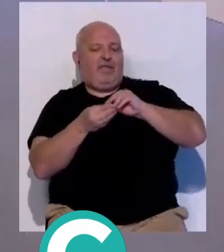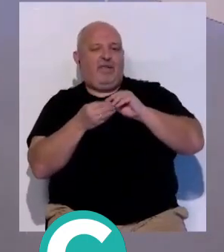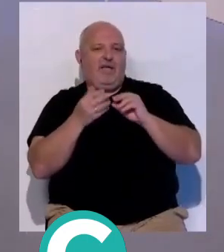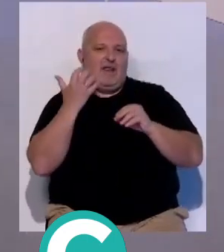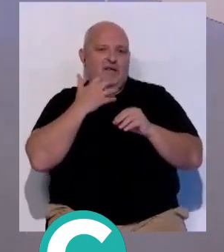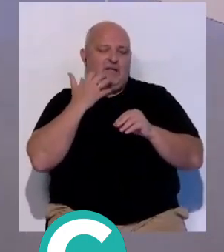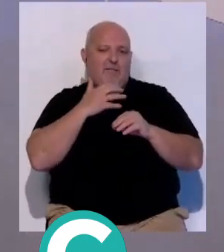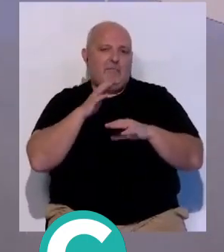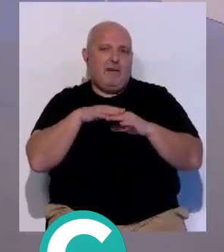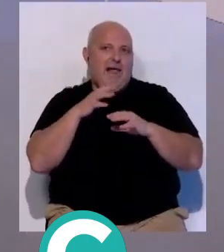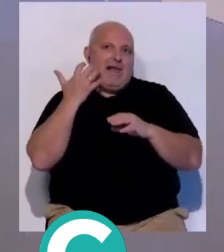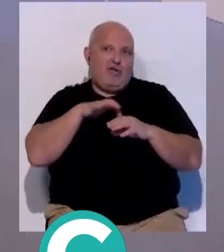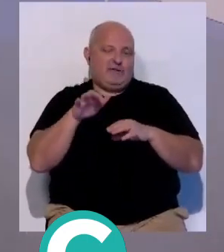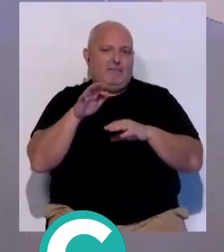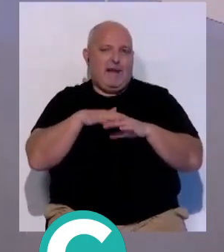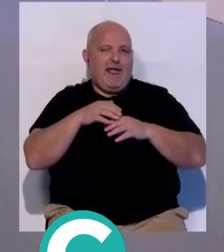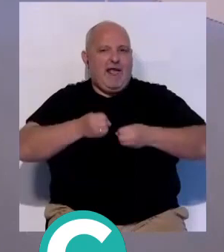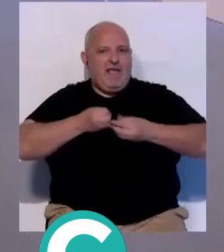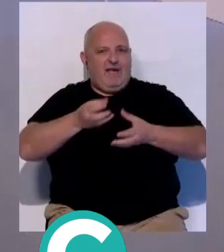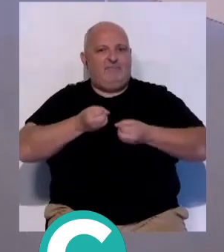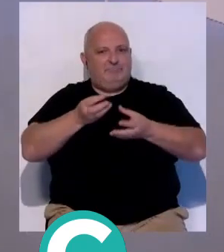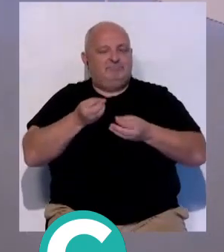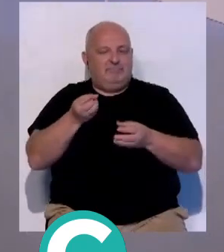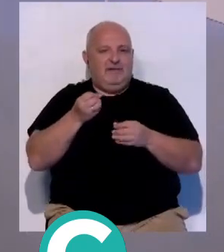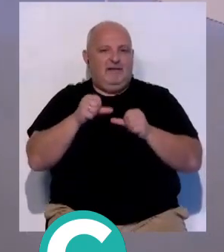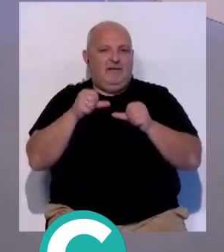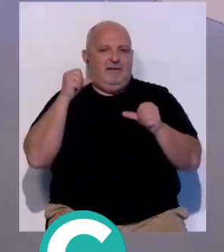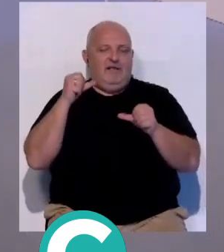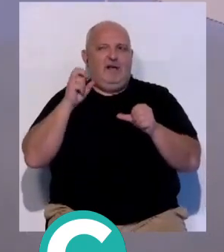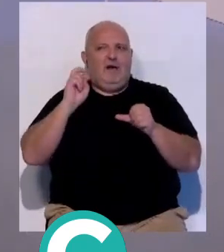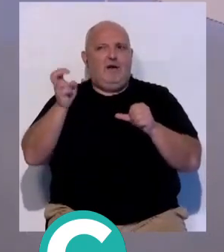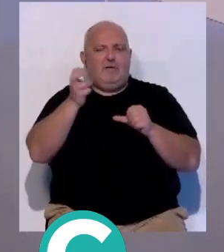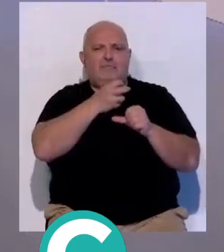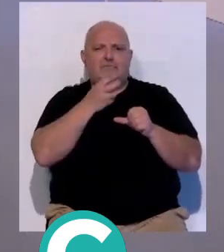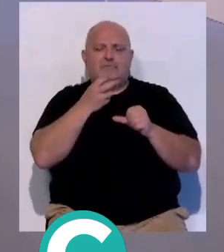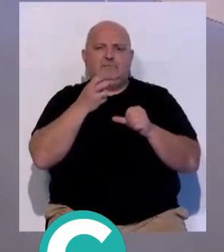también para que fuera la charla interesante porque los otros mucho más eruditos en la materia